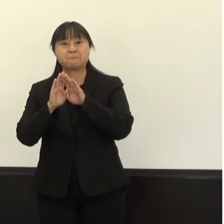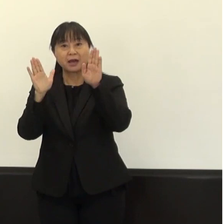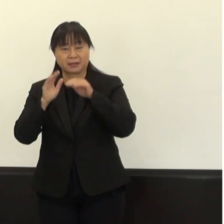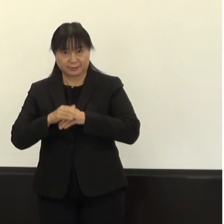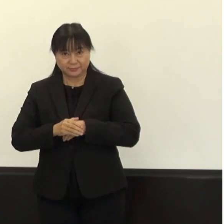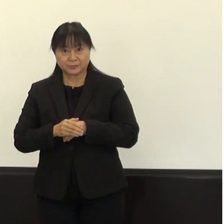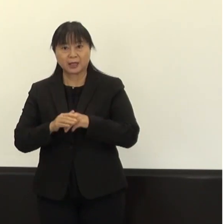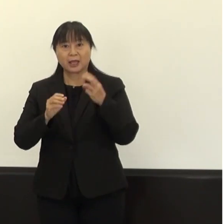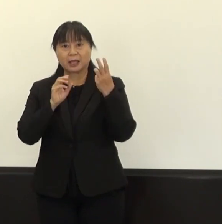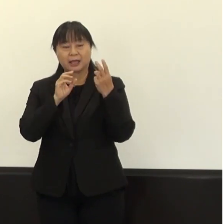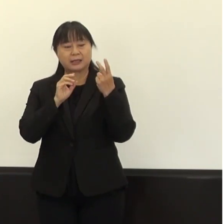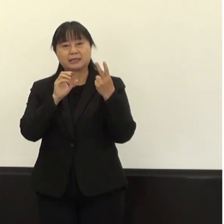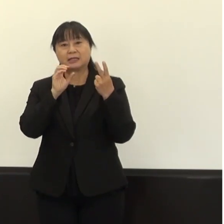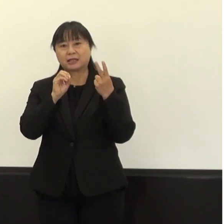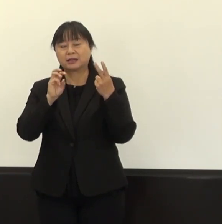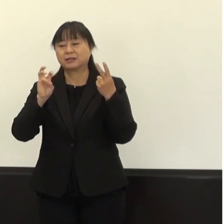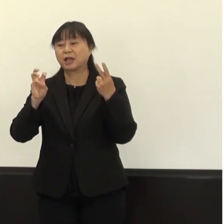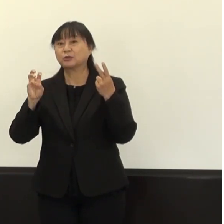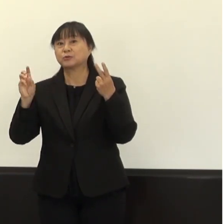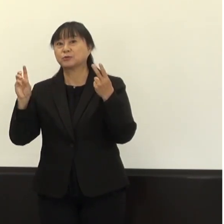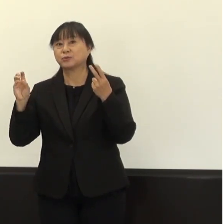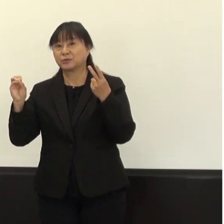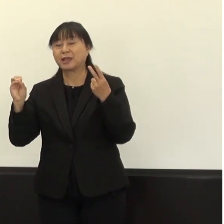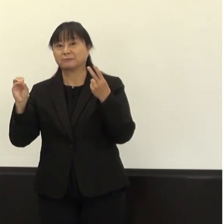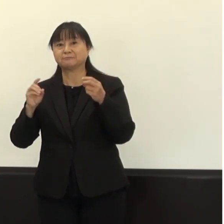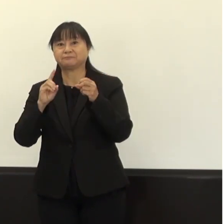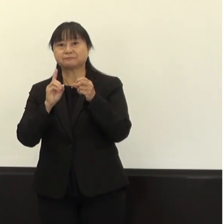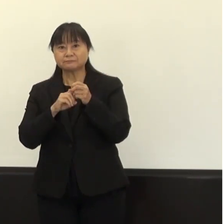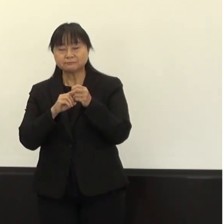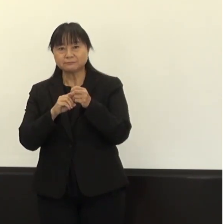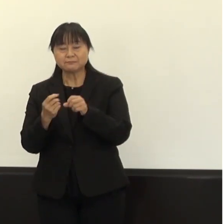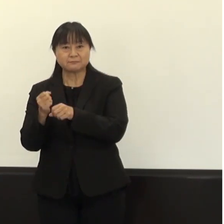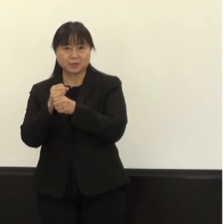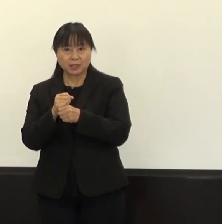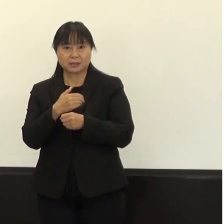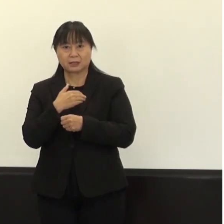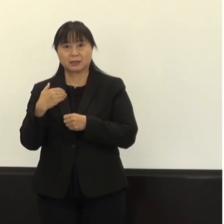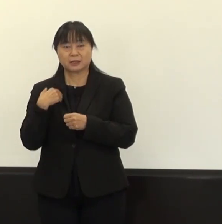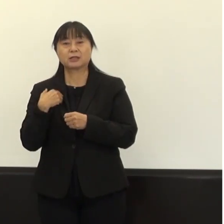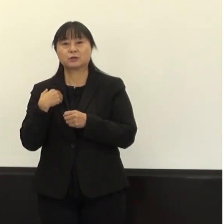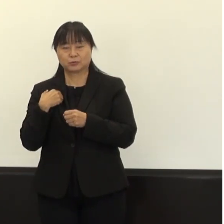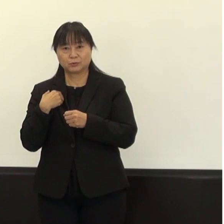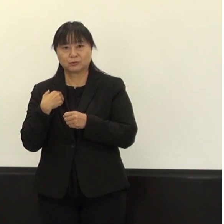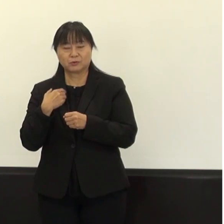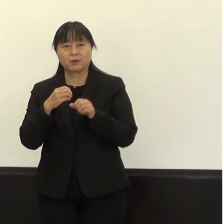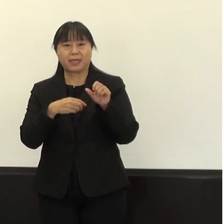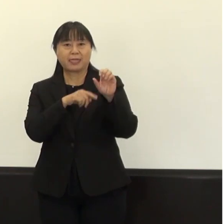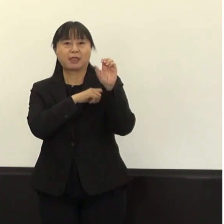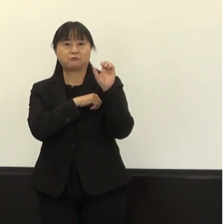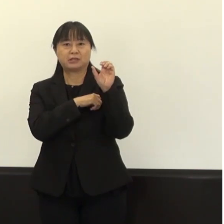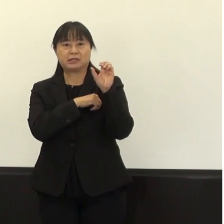２０３０年の再生可能エネルギー発電量を ３倍にすることについて、